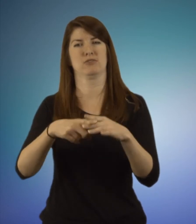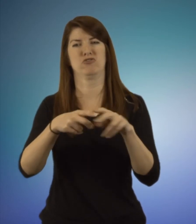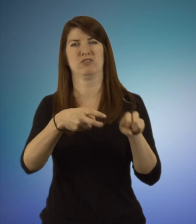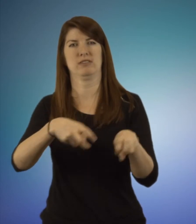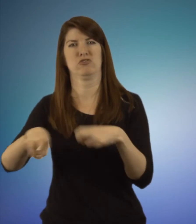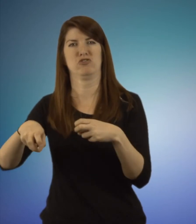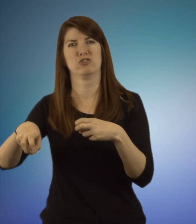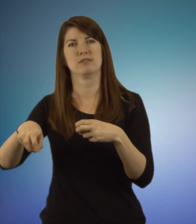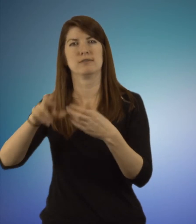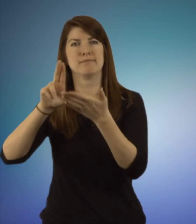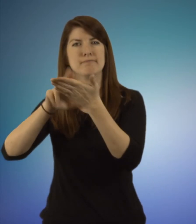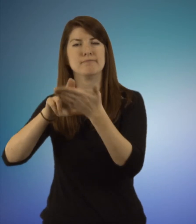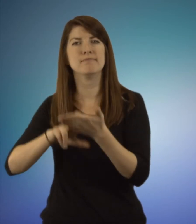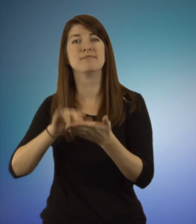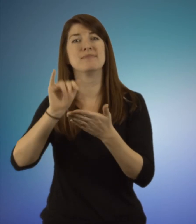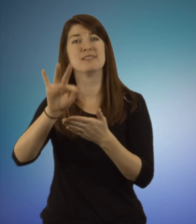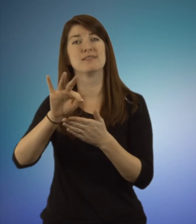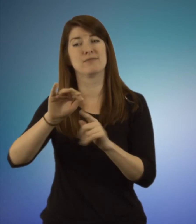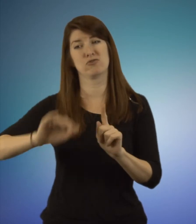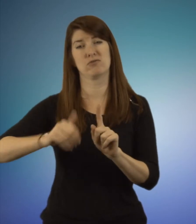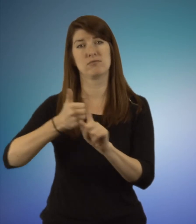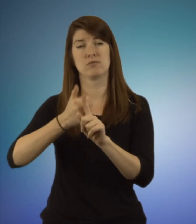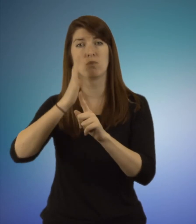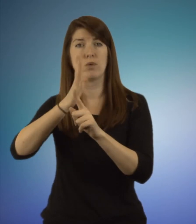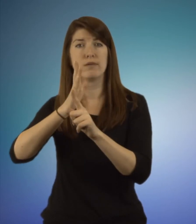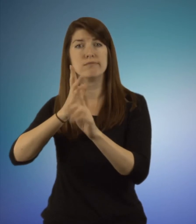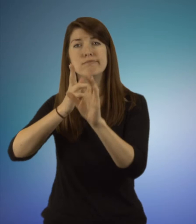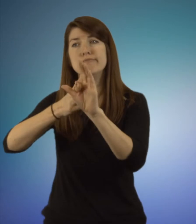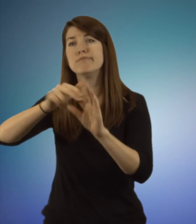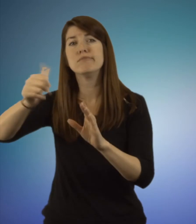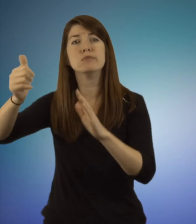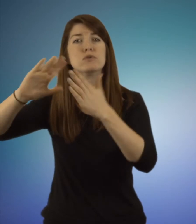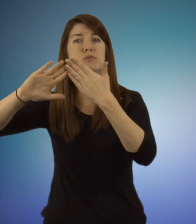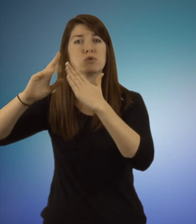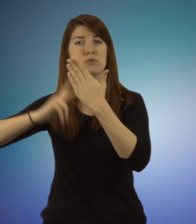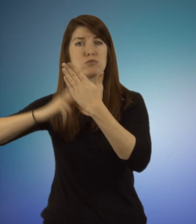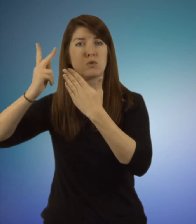Para los niños entre 30 y 35 meses, los distritos escolares con consentimiento de los